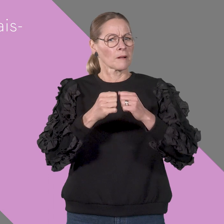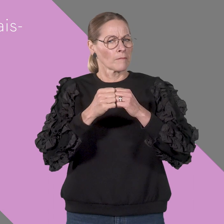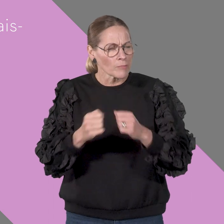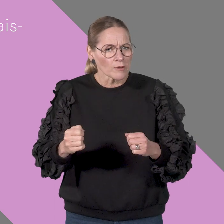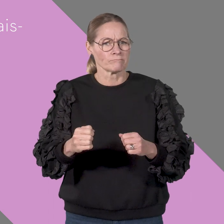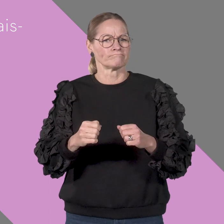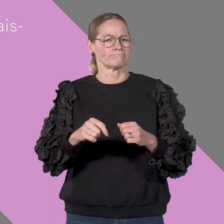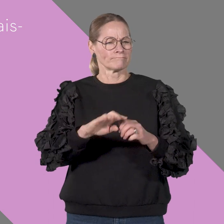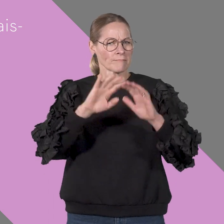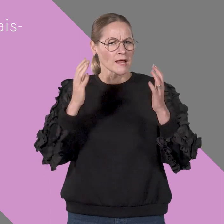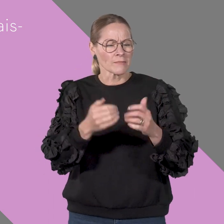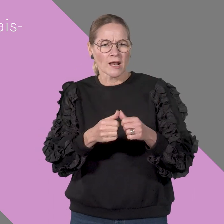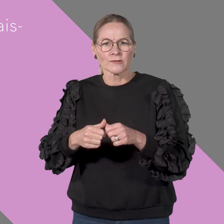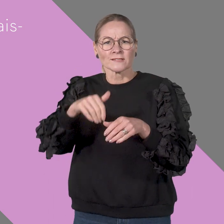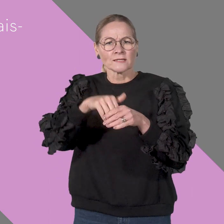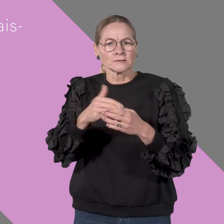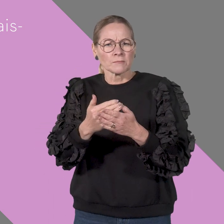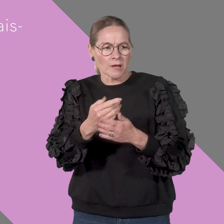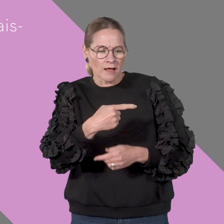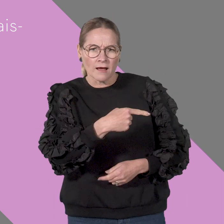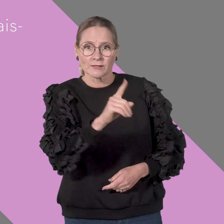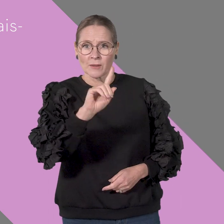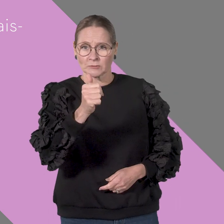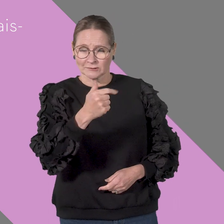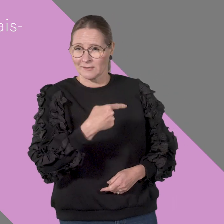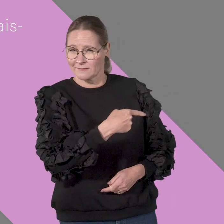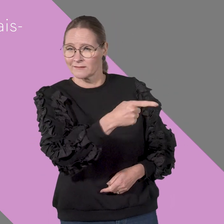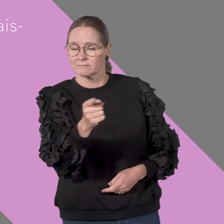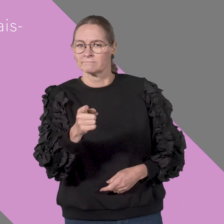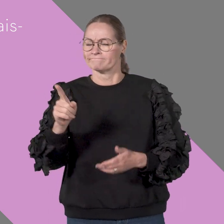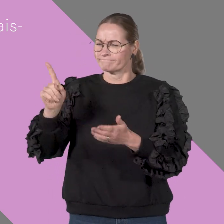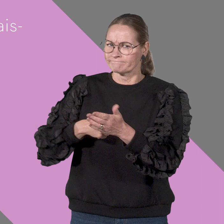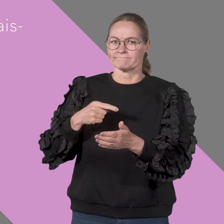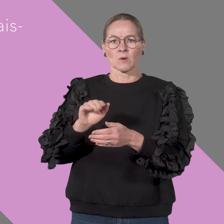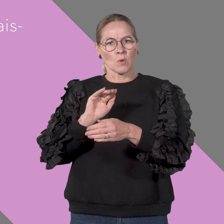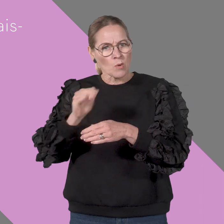mutta asiaa käsiteltiin uudestaan ylimääräisessä yleiskokouksessa -